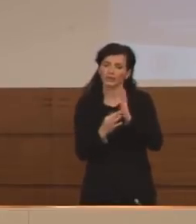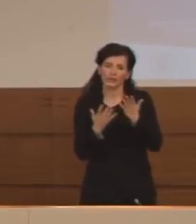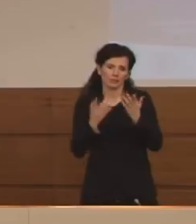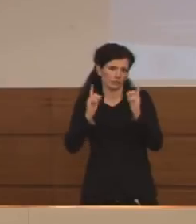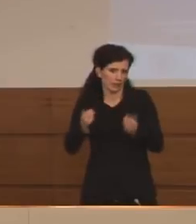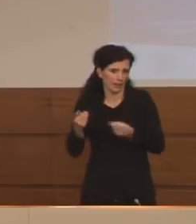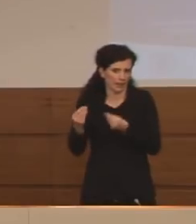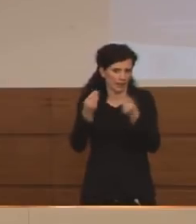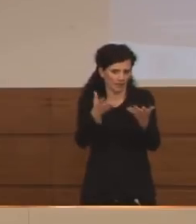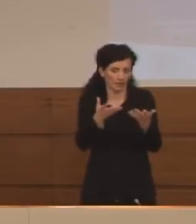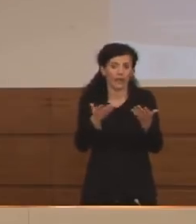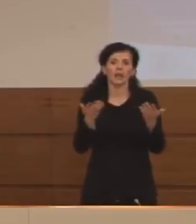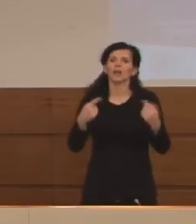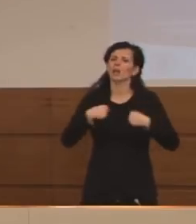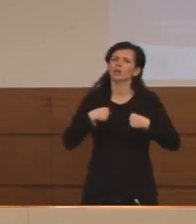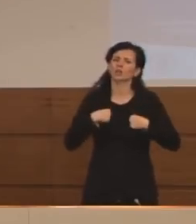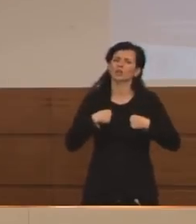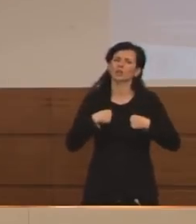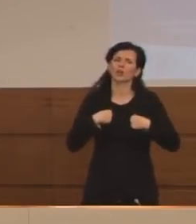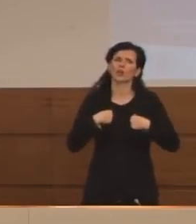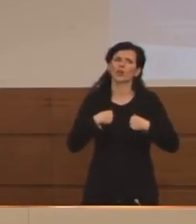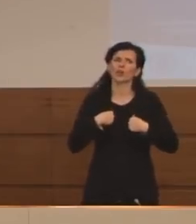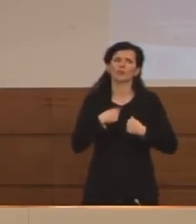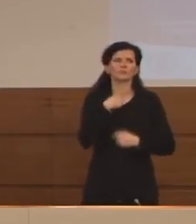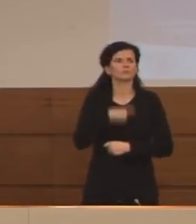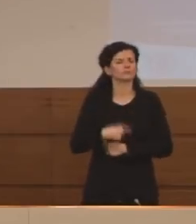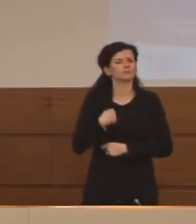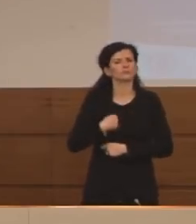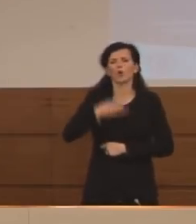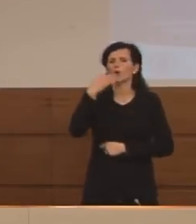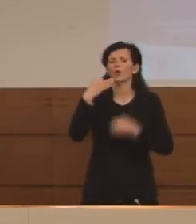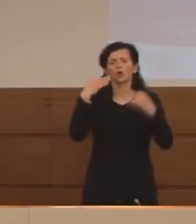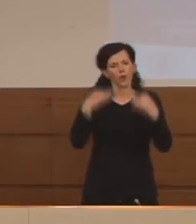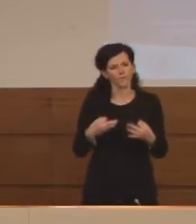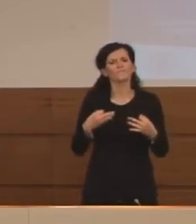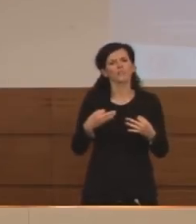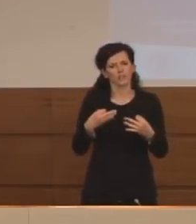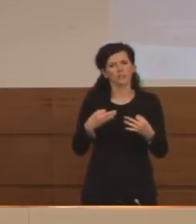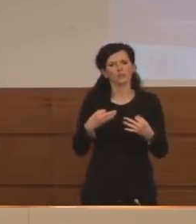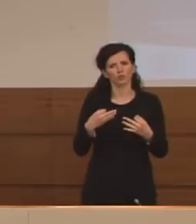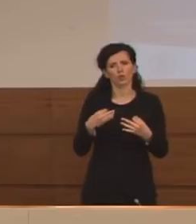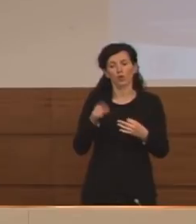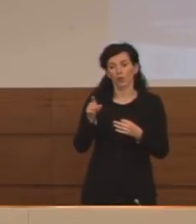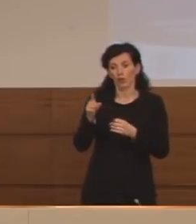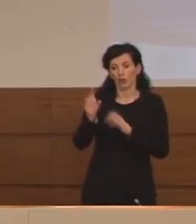E io sono convinto che saranno rese note al più presto